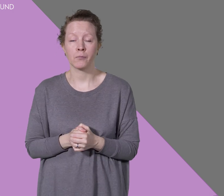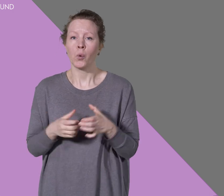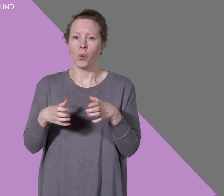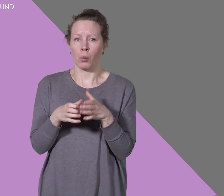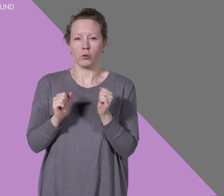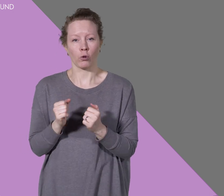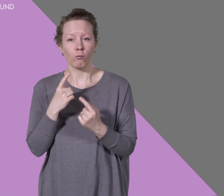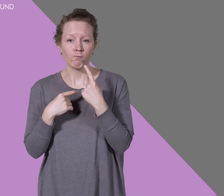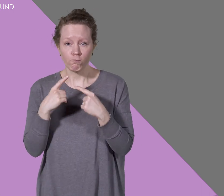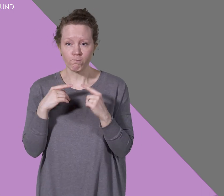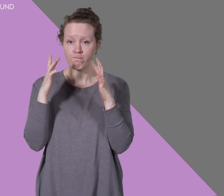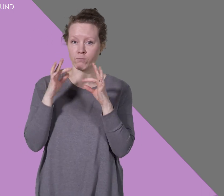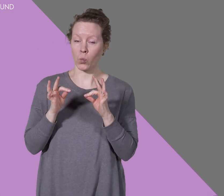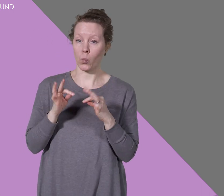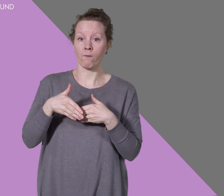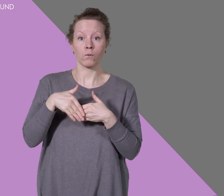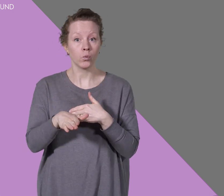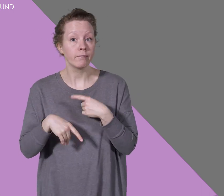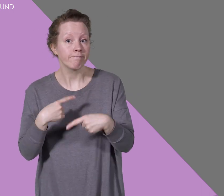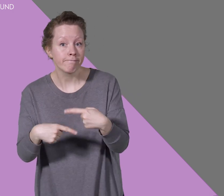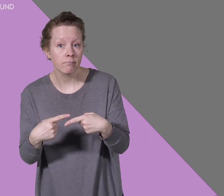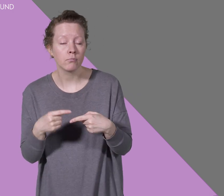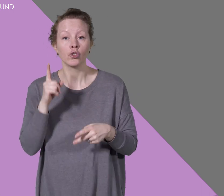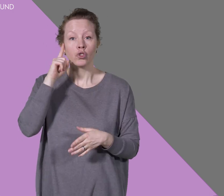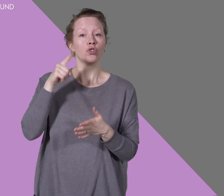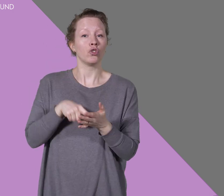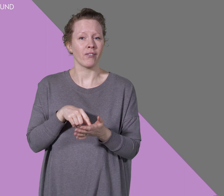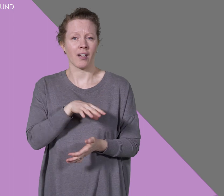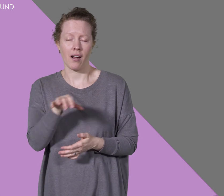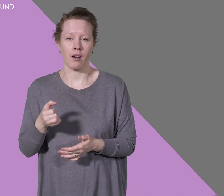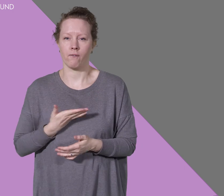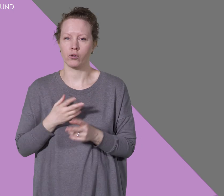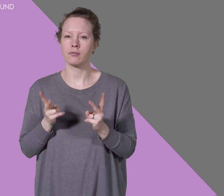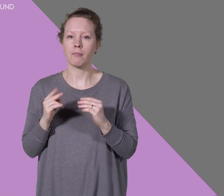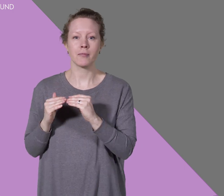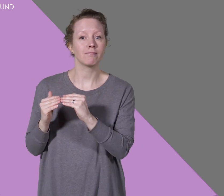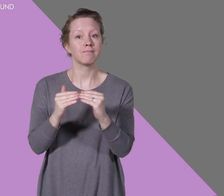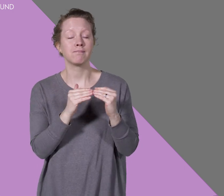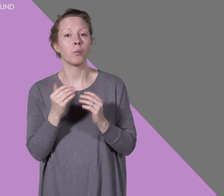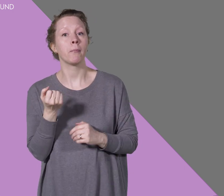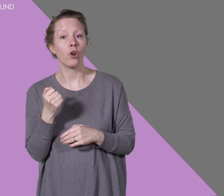Den har i uppgift att fundera på hur textsamtalstjänsten ska se ut - i fortsättningen för att alla ska ha likvärdiga möjligheter -